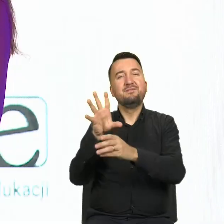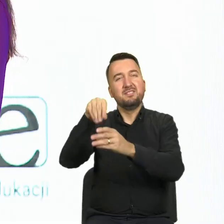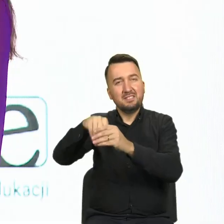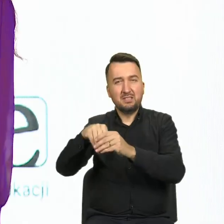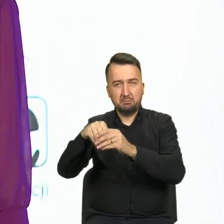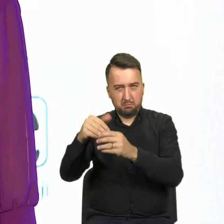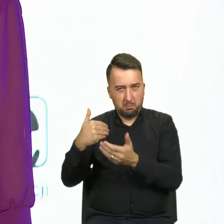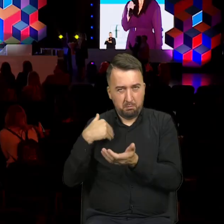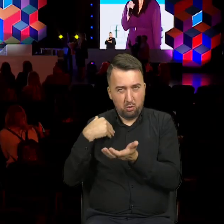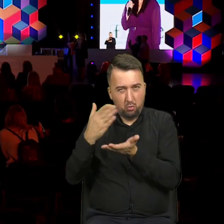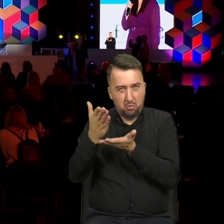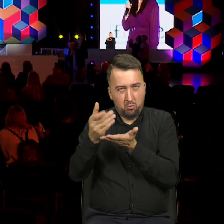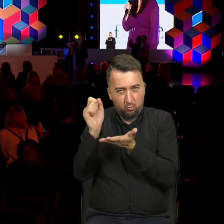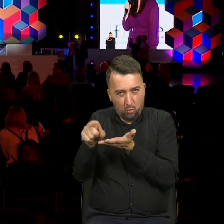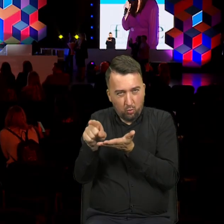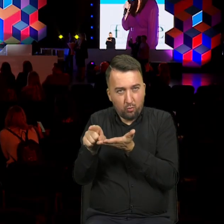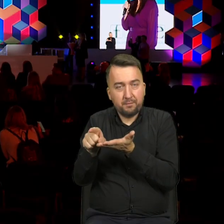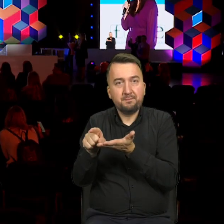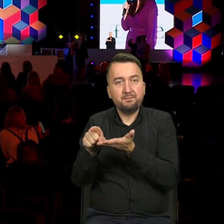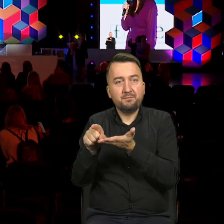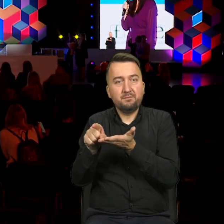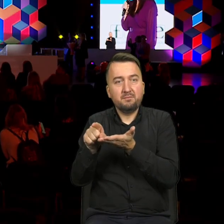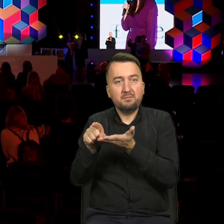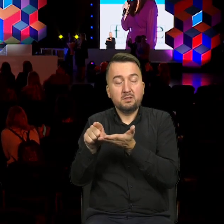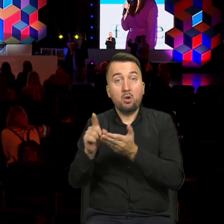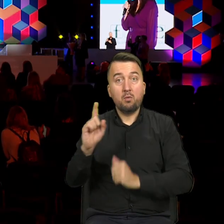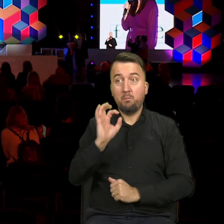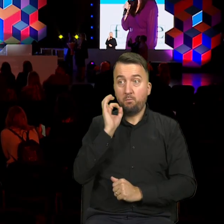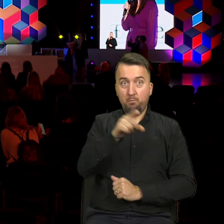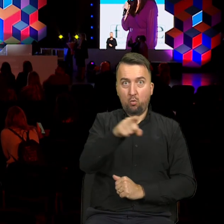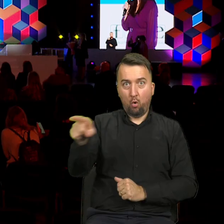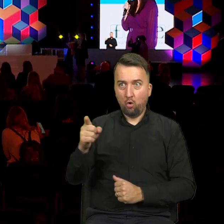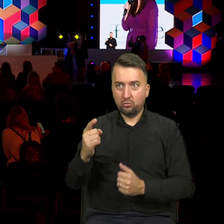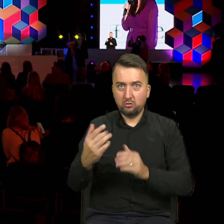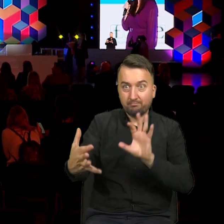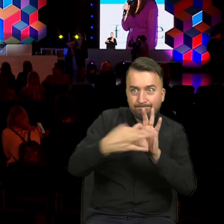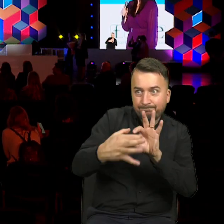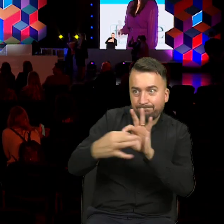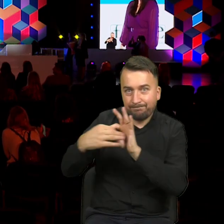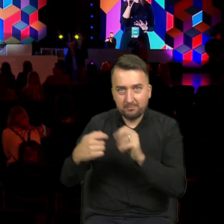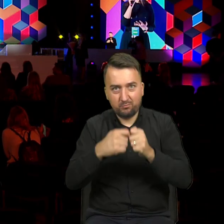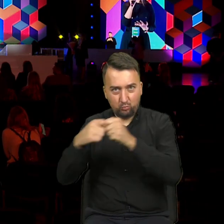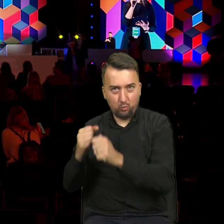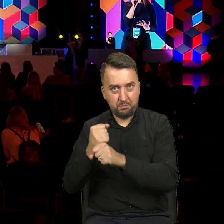Mieliśmy bardzo ważną debatę. Mieliśmy prezentację doświadczeń EuroStażystów, tak, osób, które korzystały